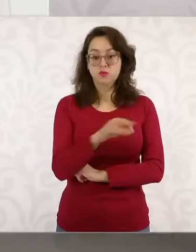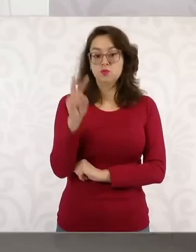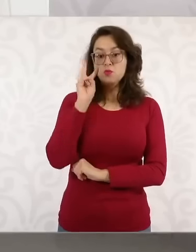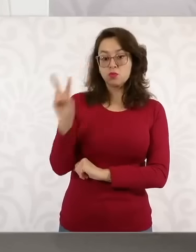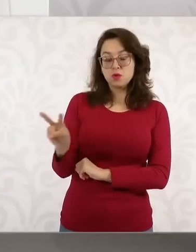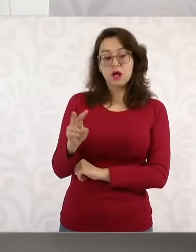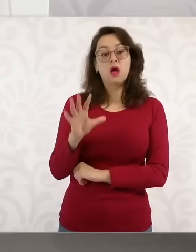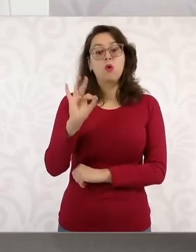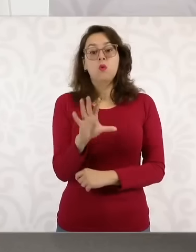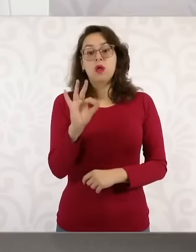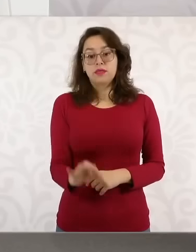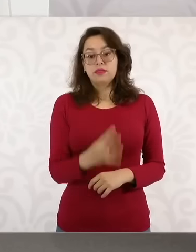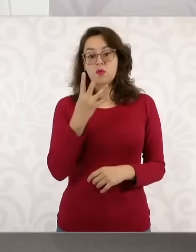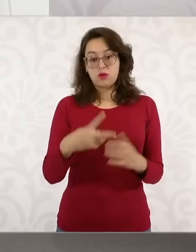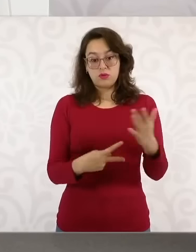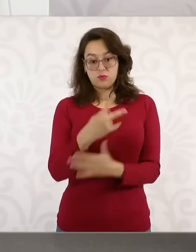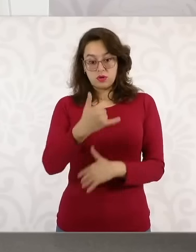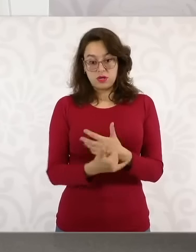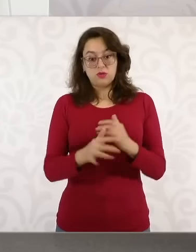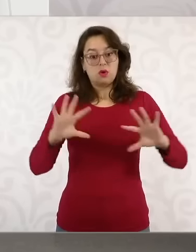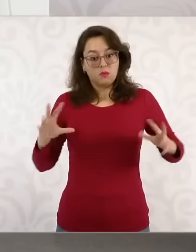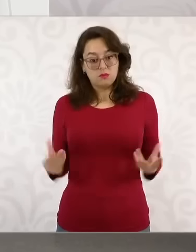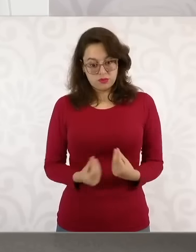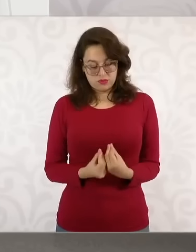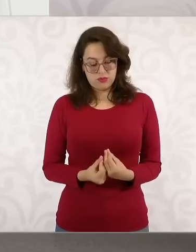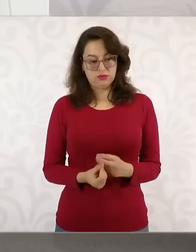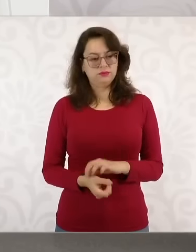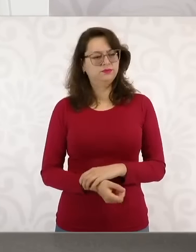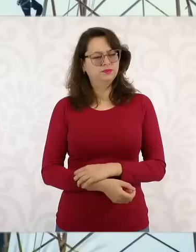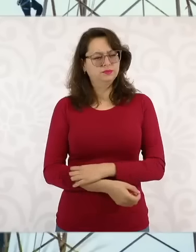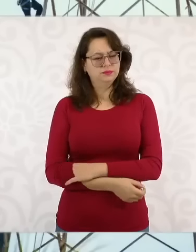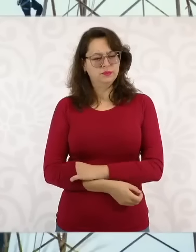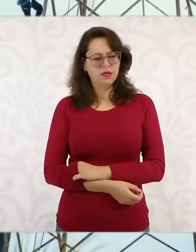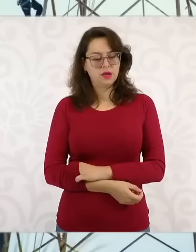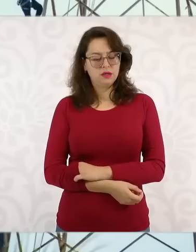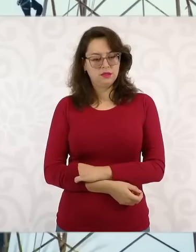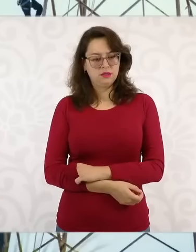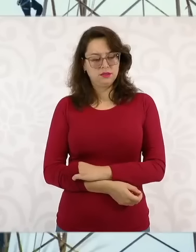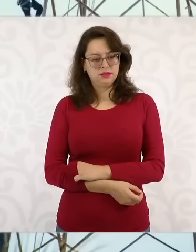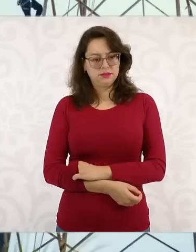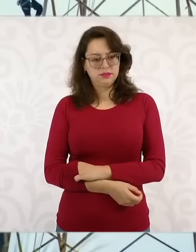44 proyectos en su totalidad. 20 los vamos a concursar en el primer trimestre y actualmente